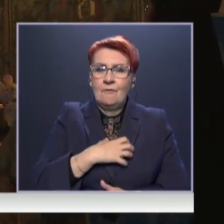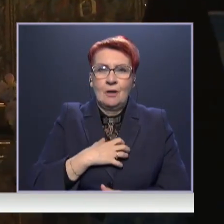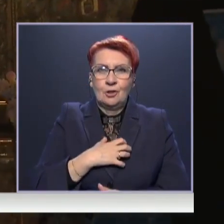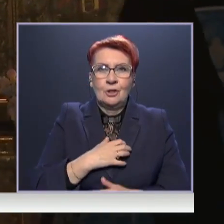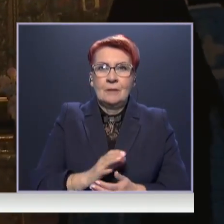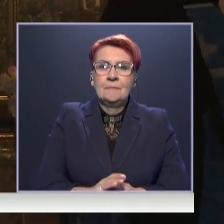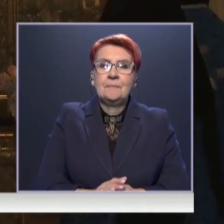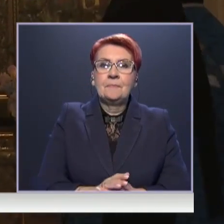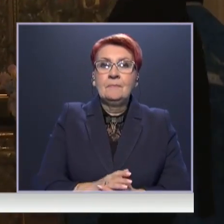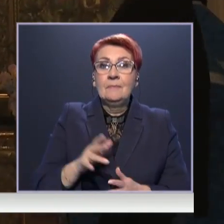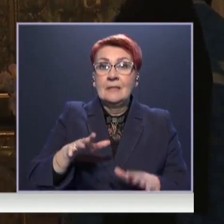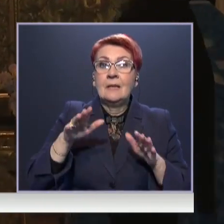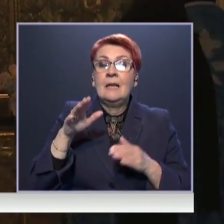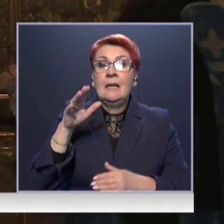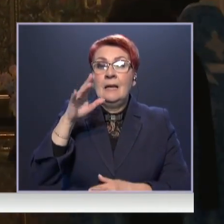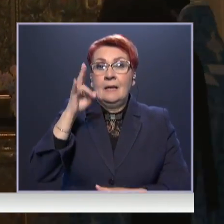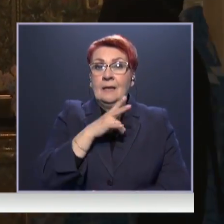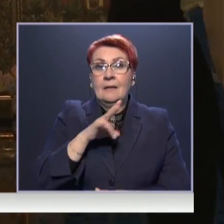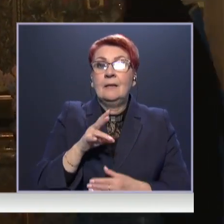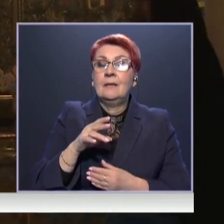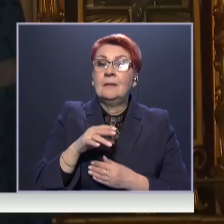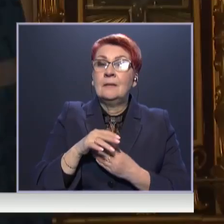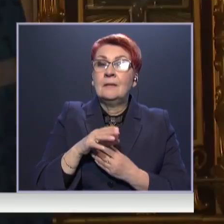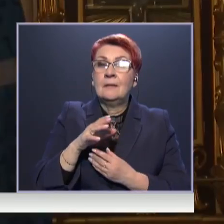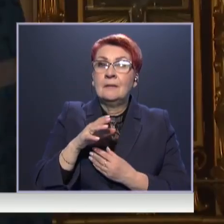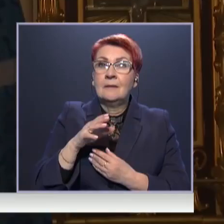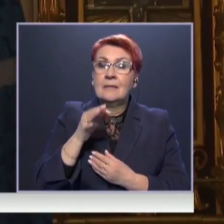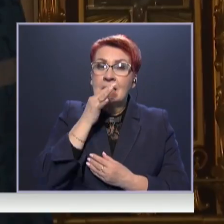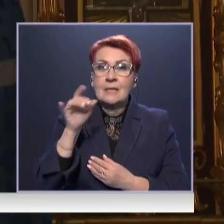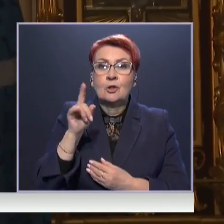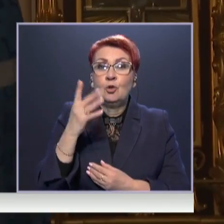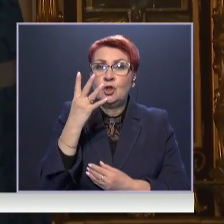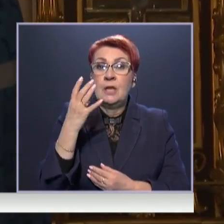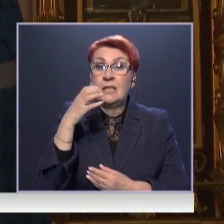монастыря Владыка ефиме за 4 Столетия ничего не поменялось как и тогда люди объединяются вокруг